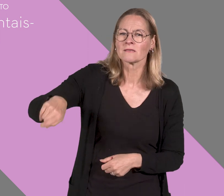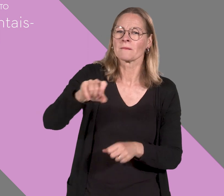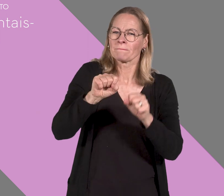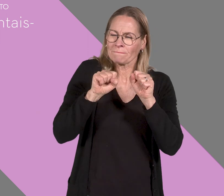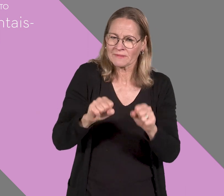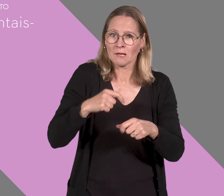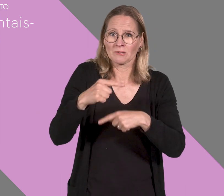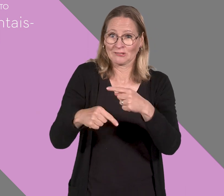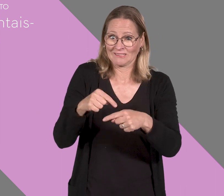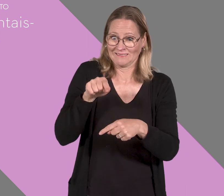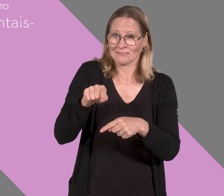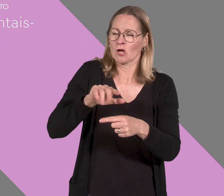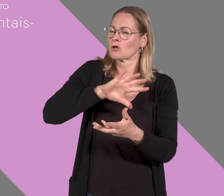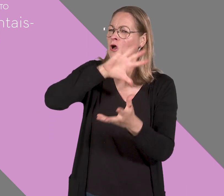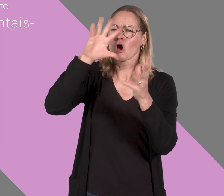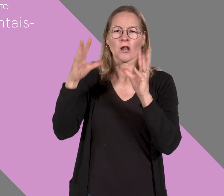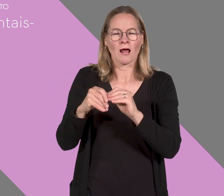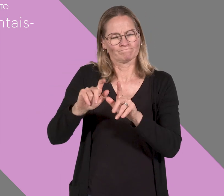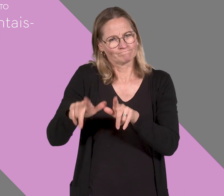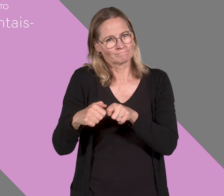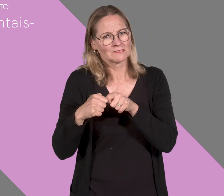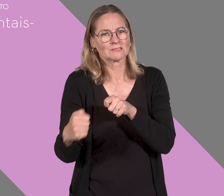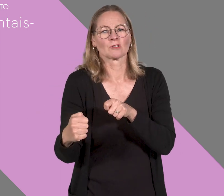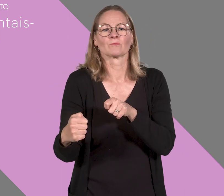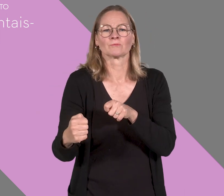tulisi sitoutua prosessiin kokonaisuudessaan.